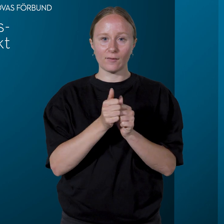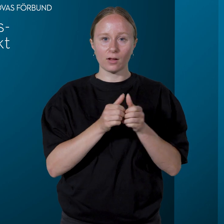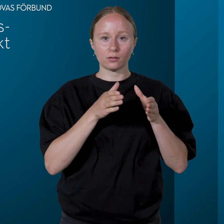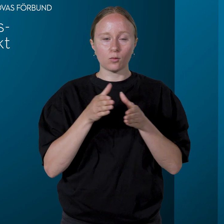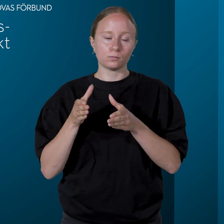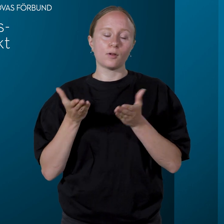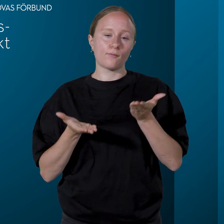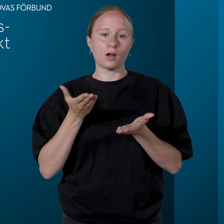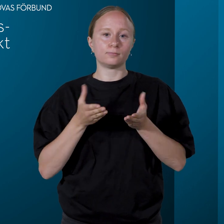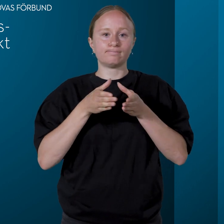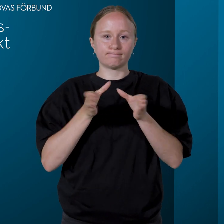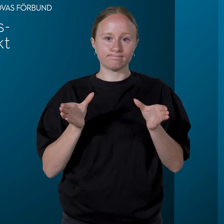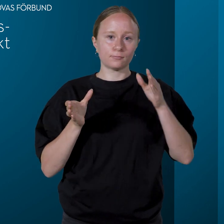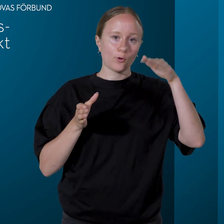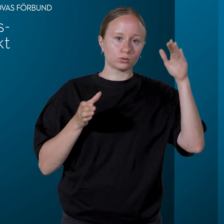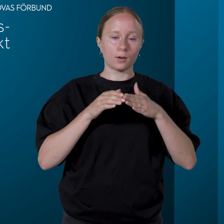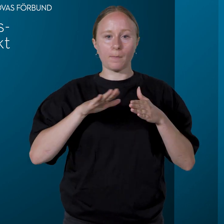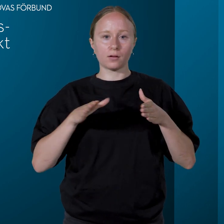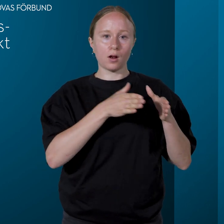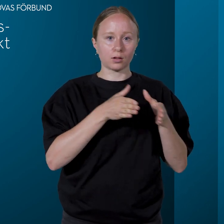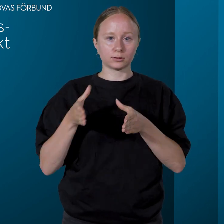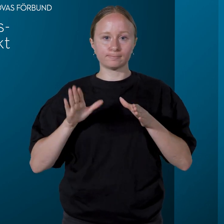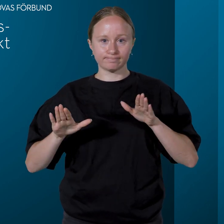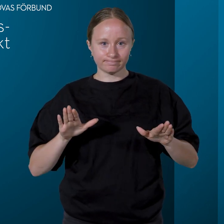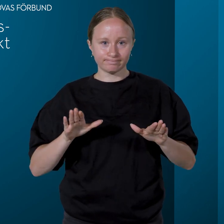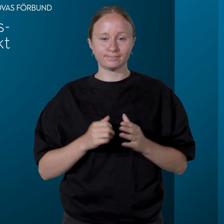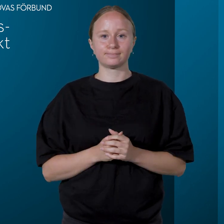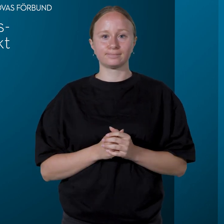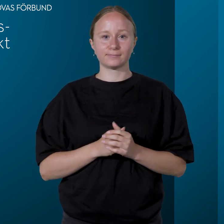Tävlingskategorierna var som vanligt uppdelade i vuxen- och barnklasser, -